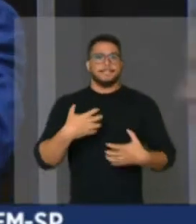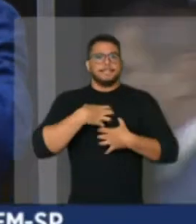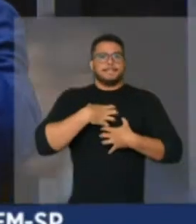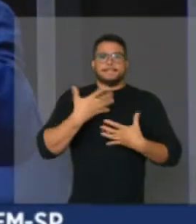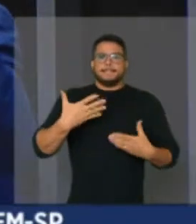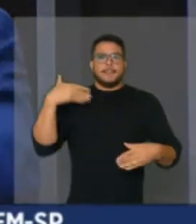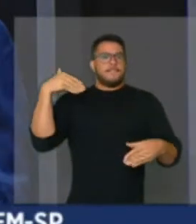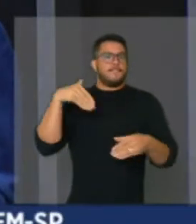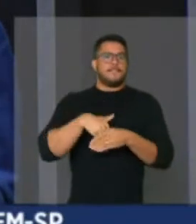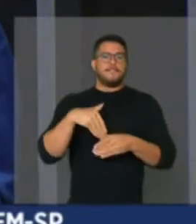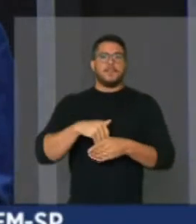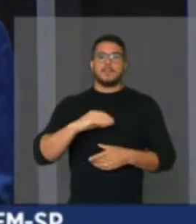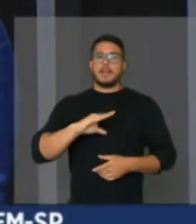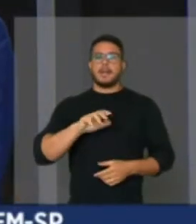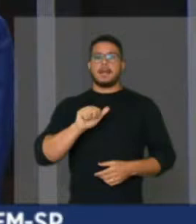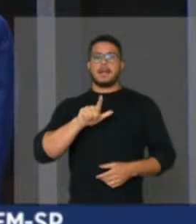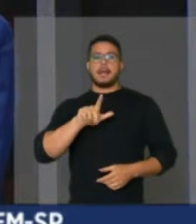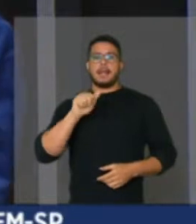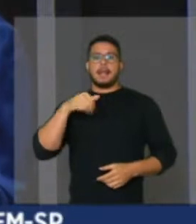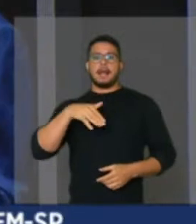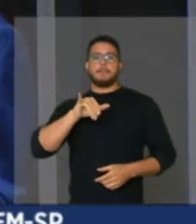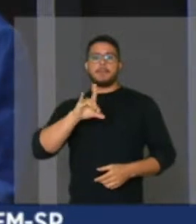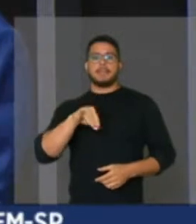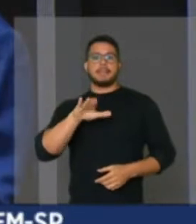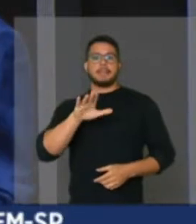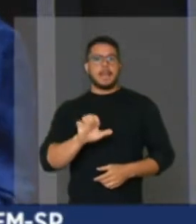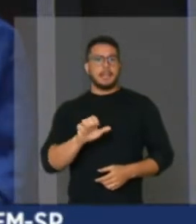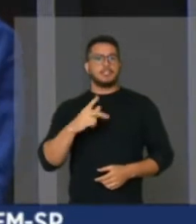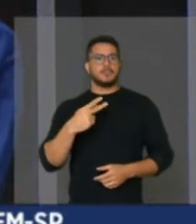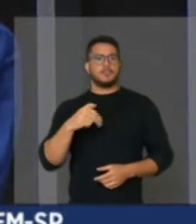SITUAÇÃO DOS PREÇOS DOS COMBUSTÍVEIS, DOS ALIMENTOS E DA INFLAÇÃO GALOPANTE QUE A GENTE VÊ HOJE. EU NÃO SEI